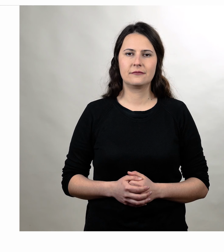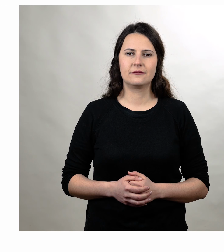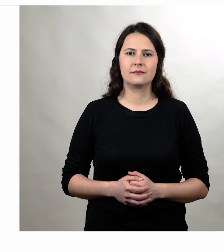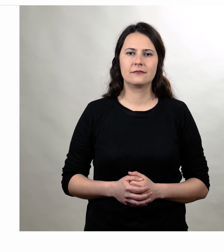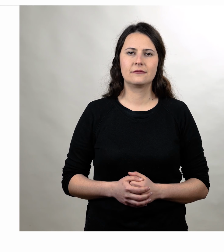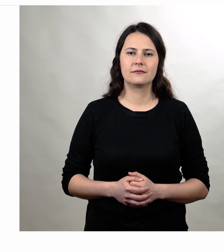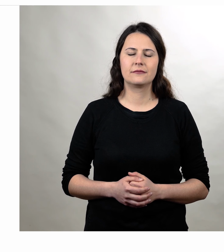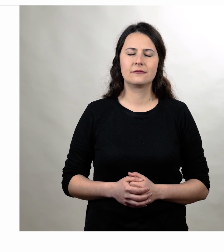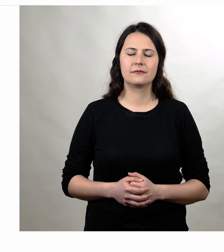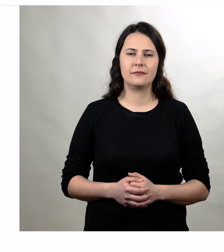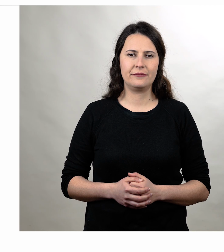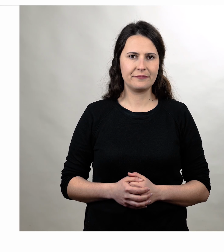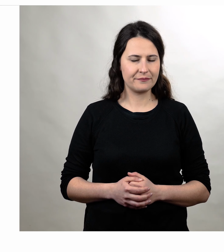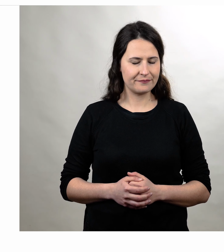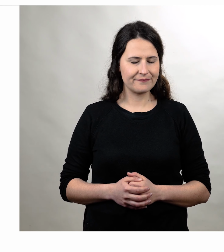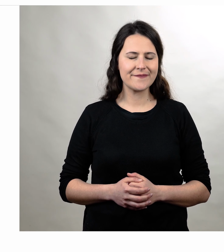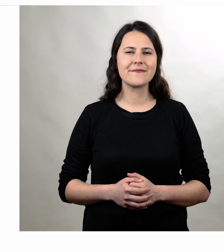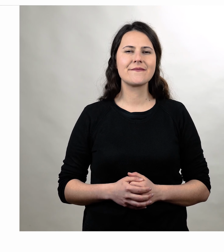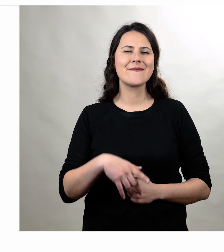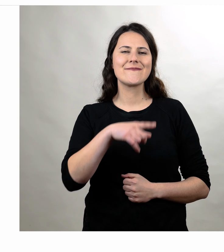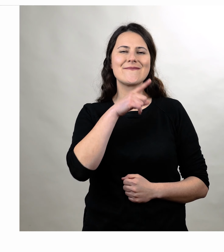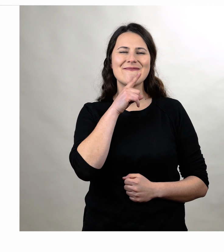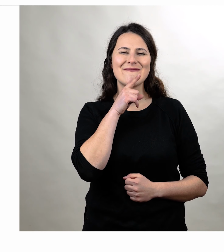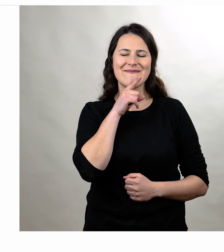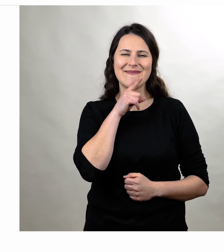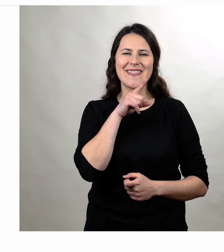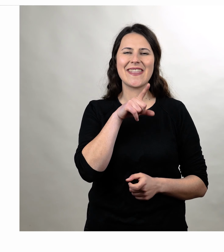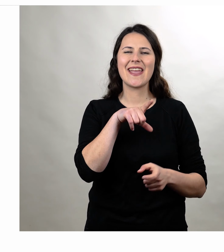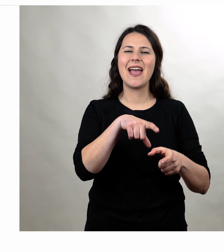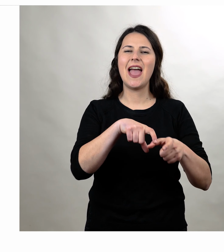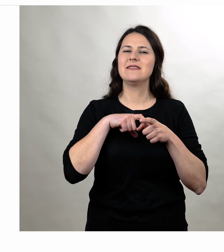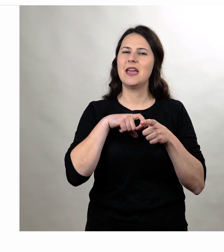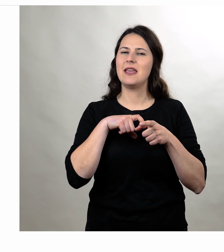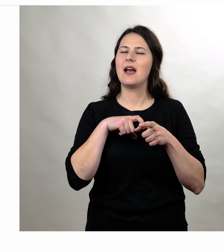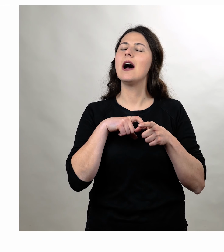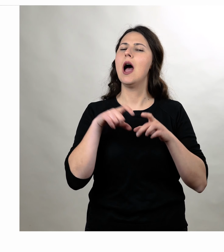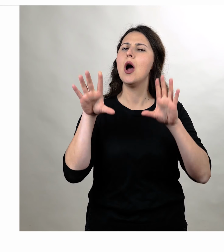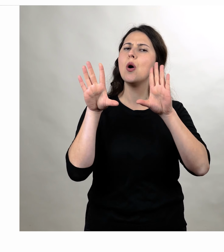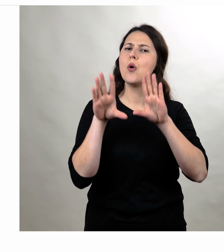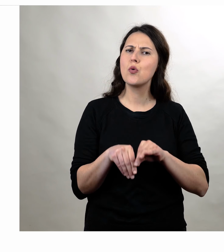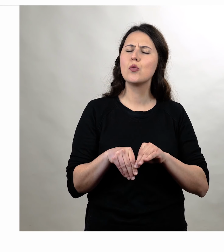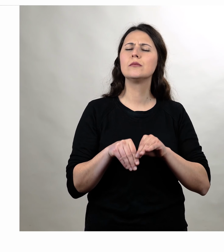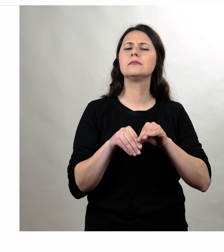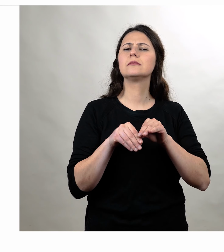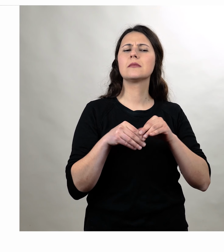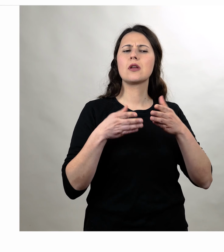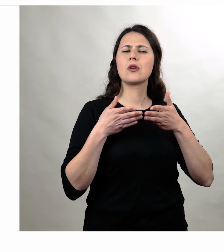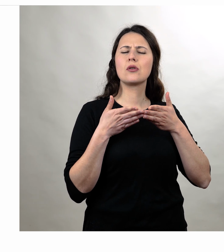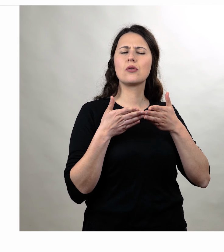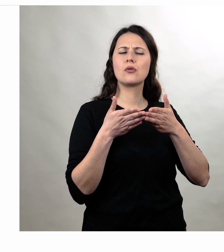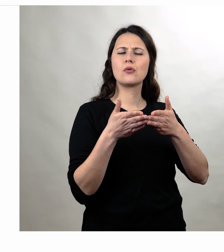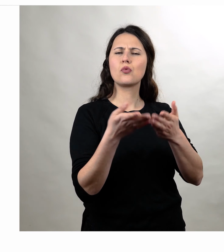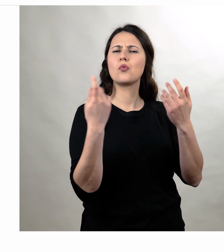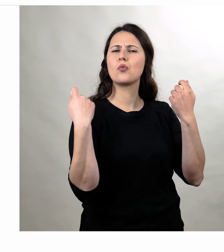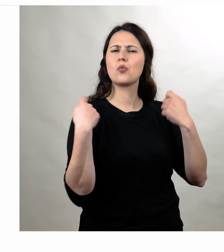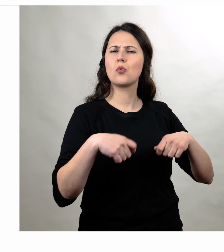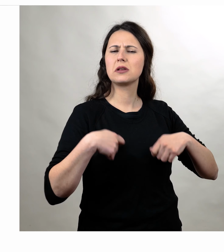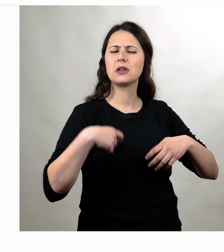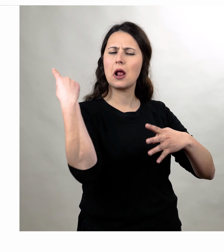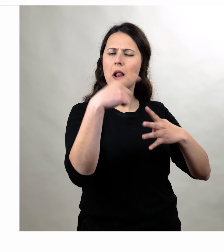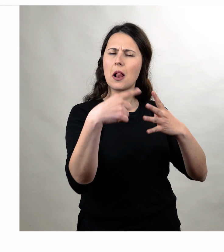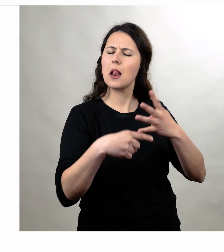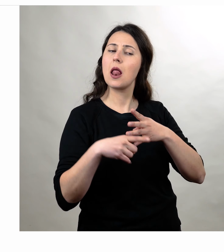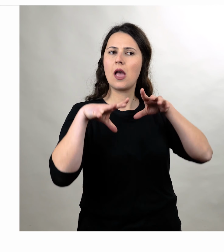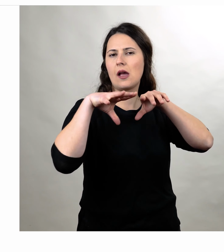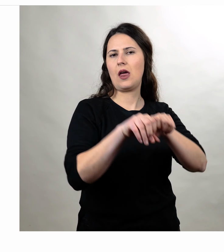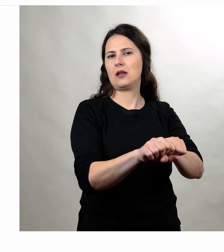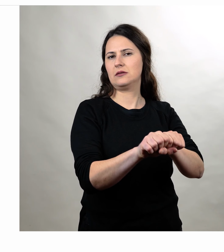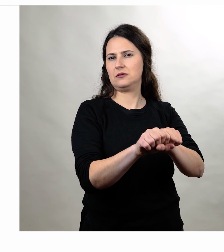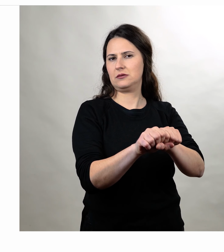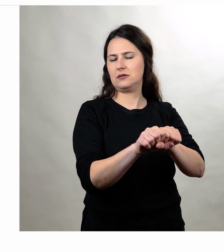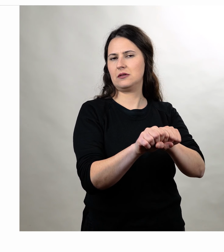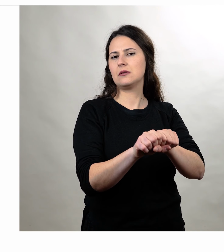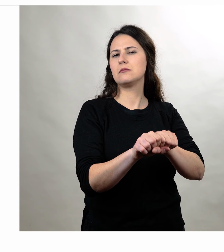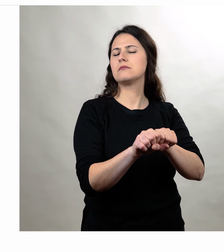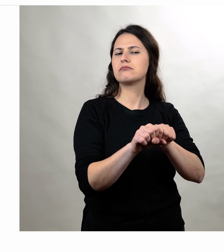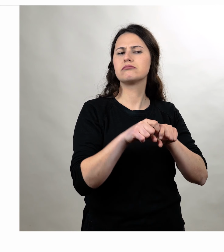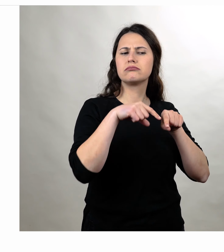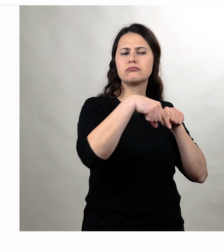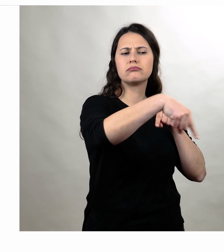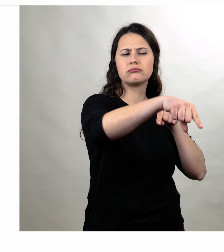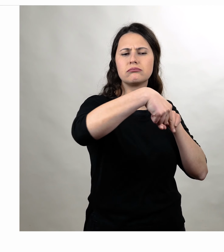Αυτή η εταιρεία προσφέρει κρατήσεις κρουαζιέρας και πολλές άλλες υπηρεσίες στους προορισμούς που εξυπηρετεί.